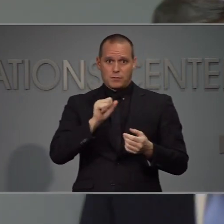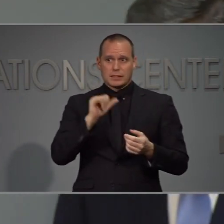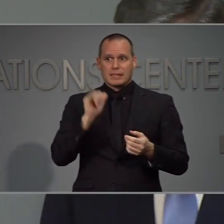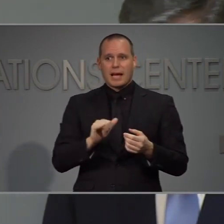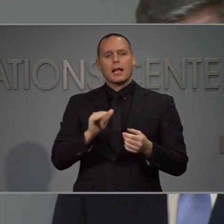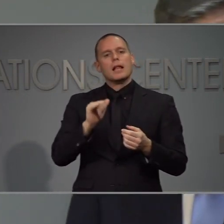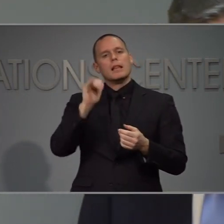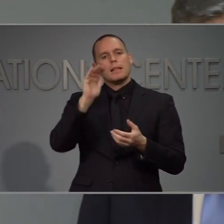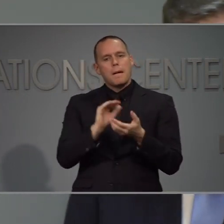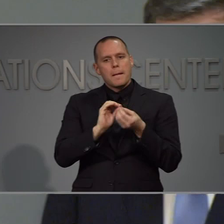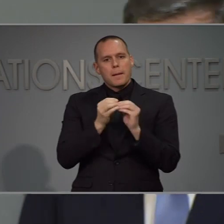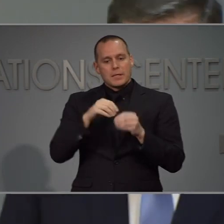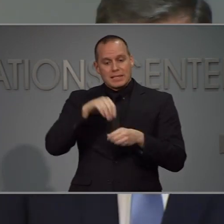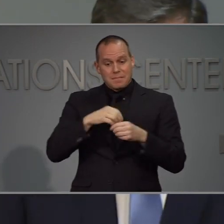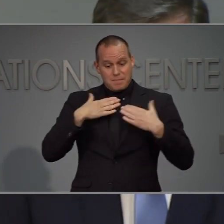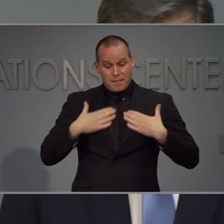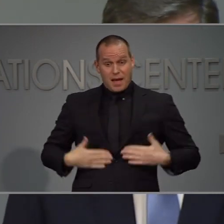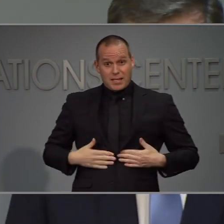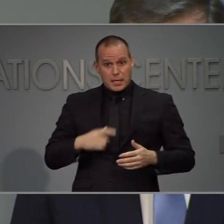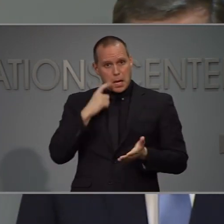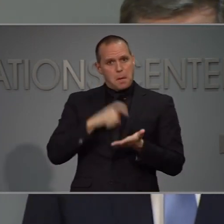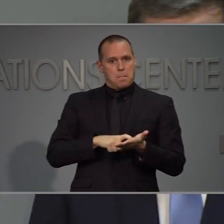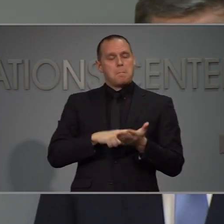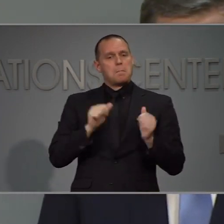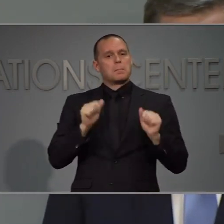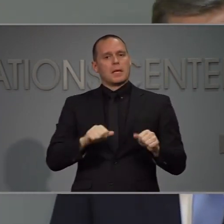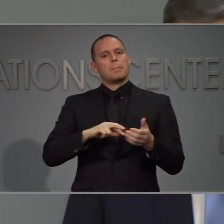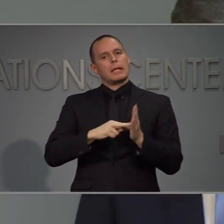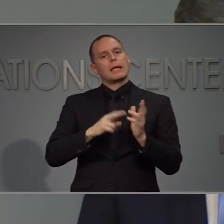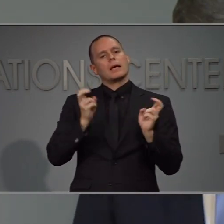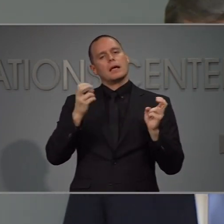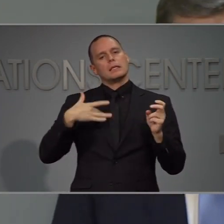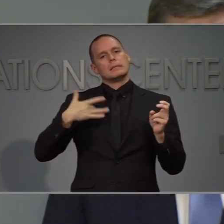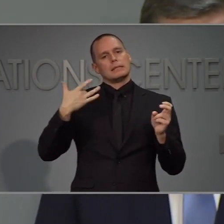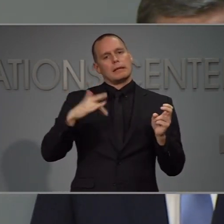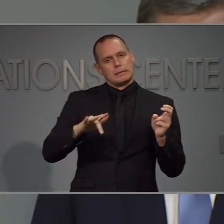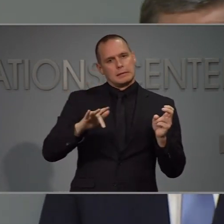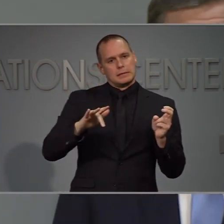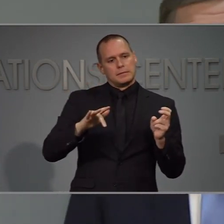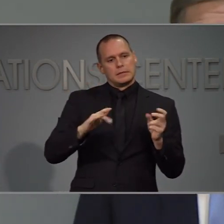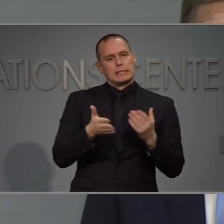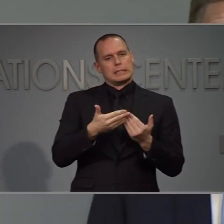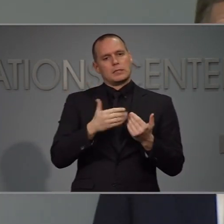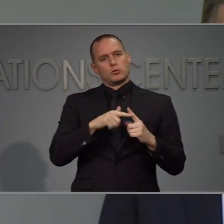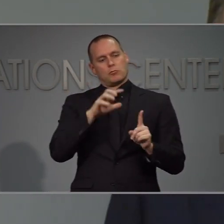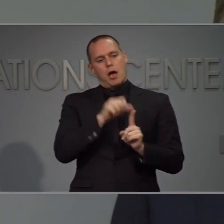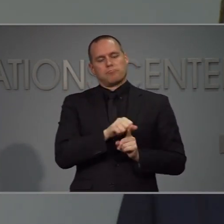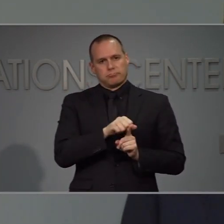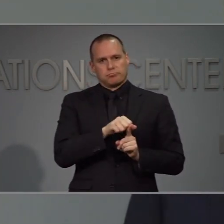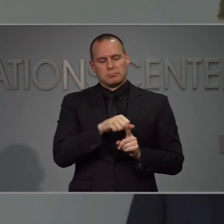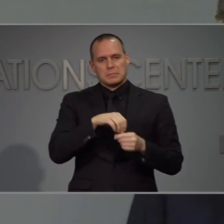Es capaz de identificar el virus a niveles de detección